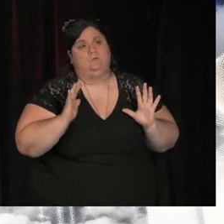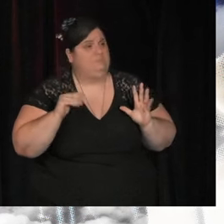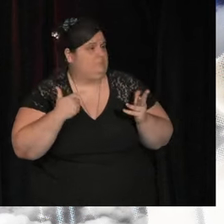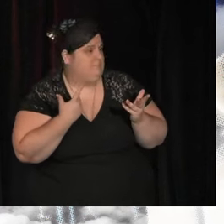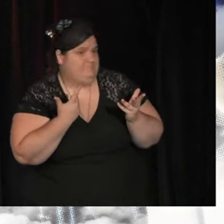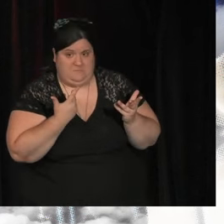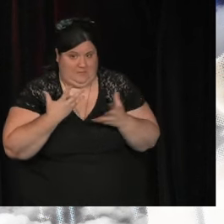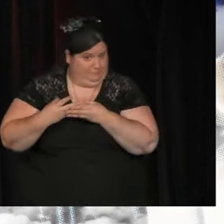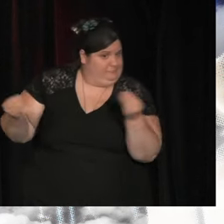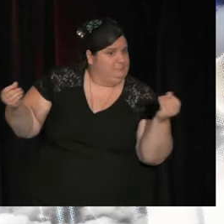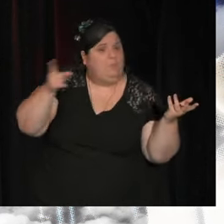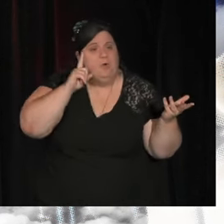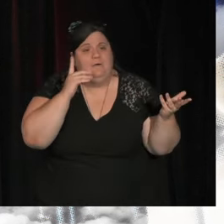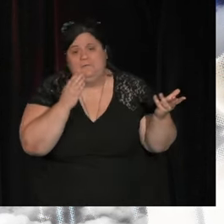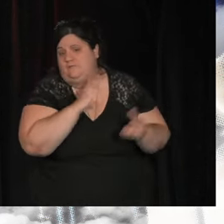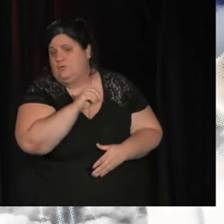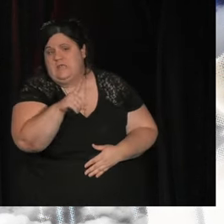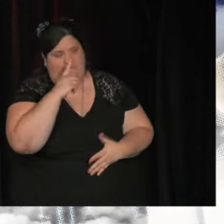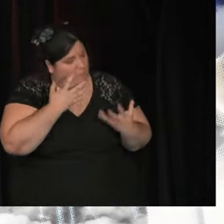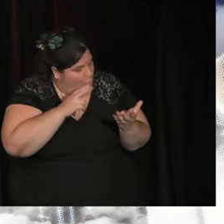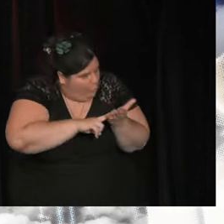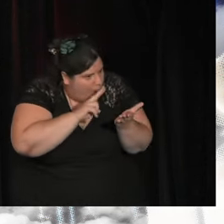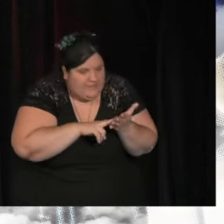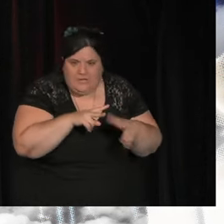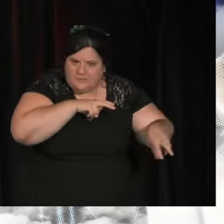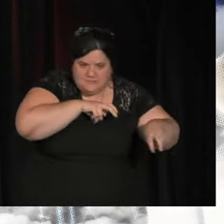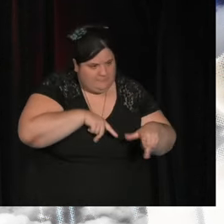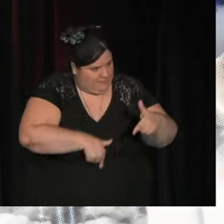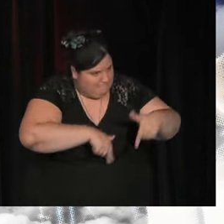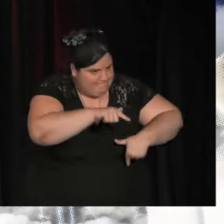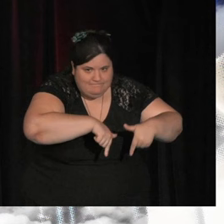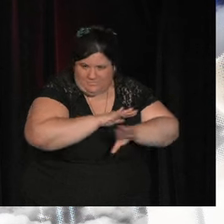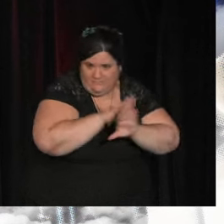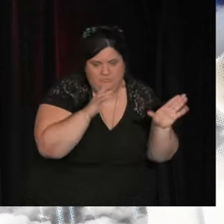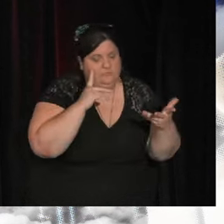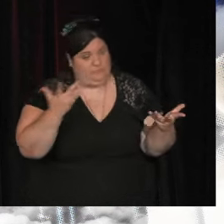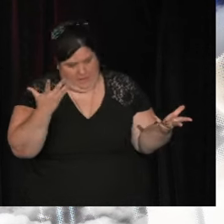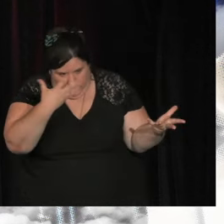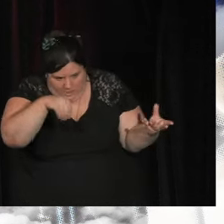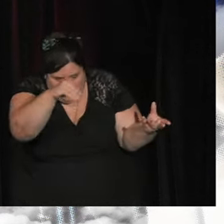Il n'y en avait plus, puisque Call of, c'est du réalisme, etc. Et le deuxième truc qu'ils observent, c'est qu'il y a notamment les MOBA